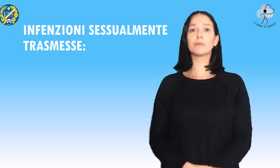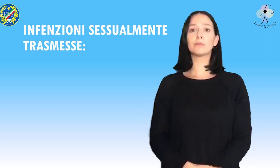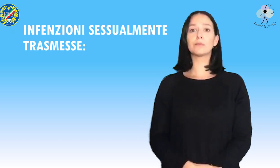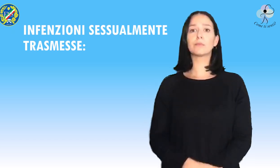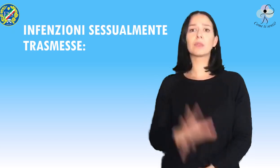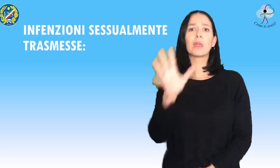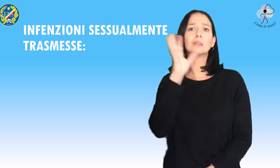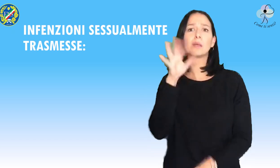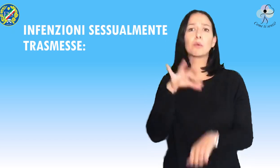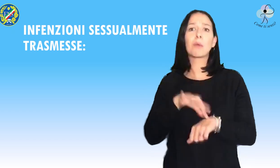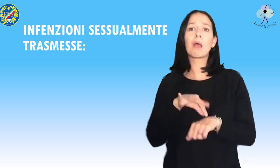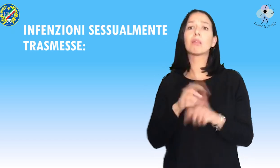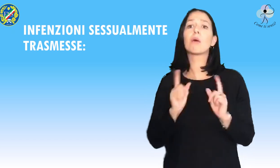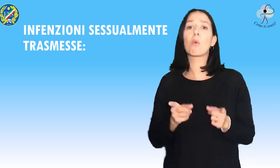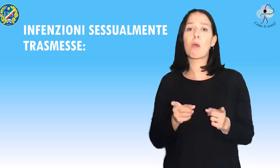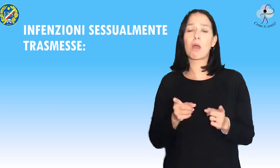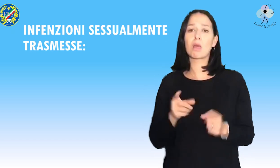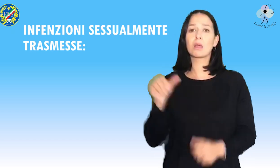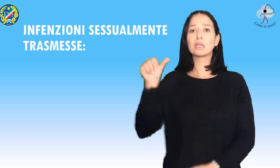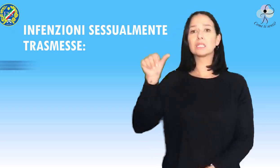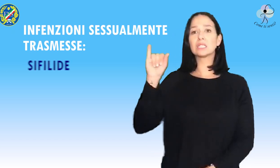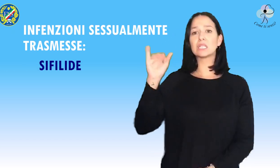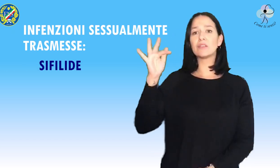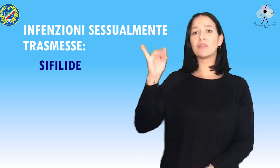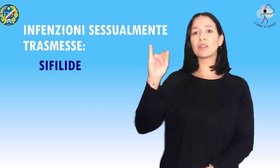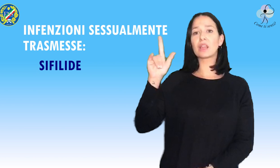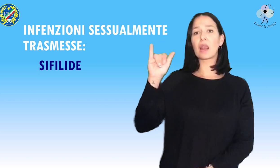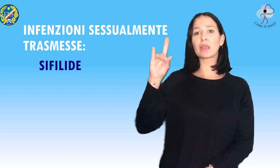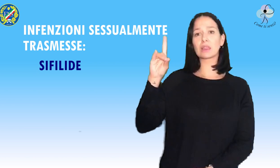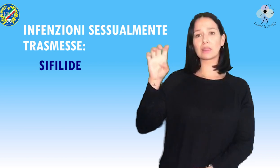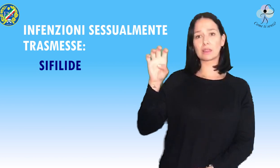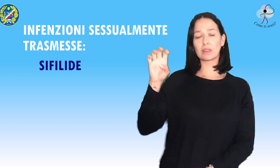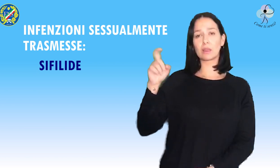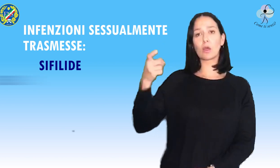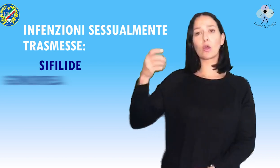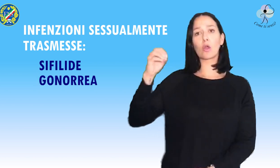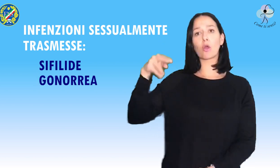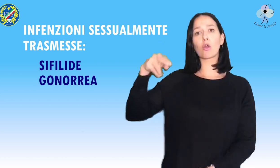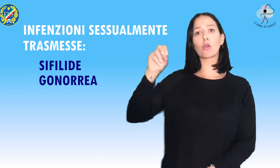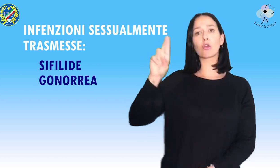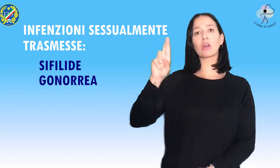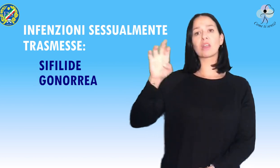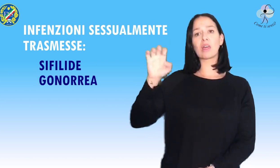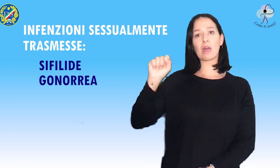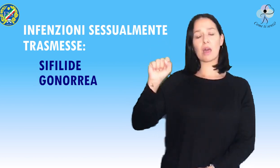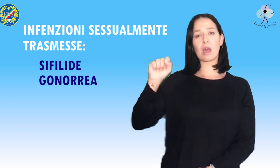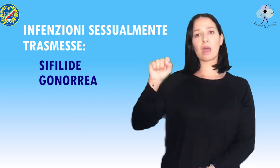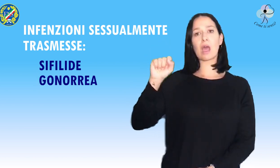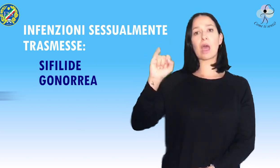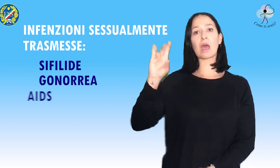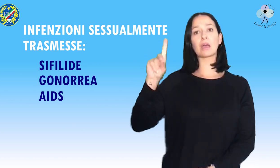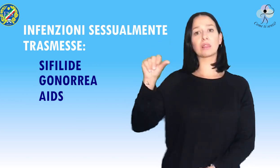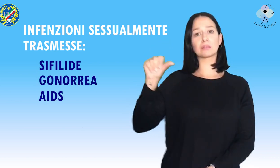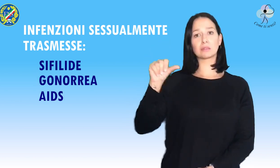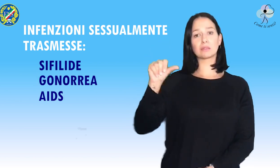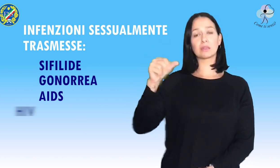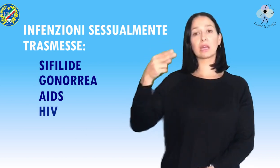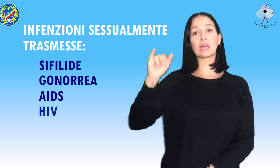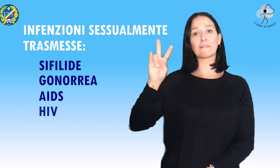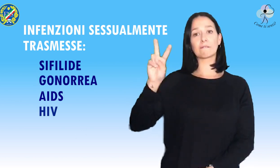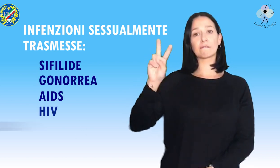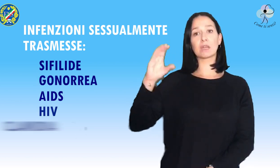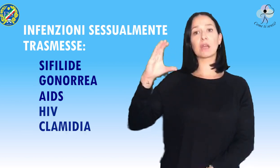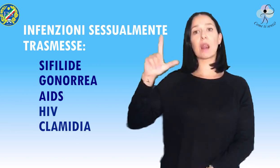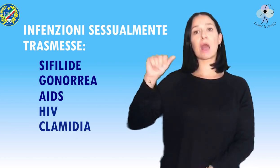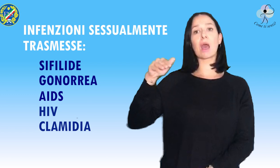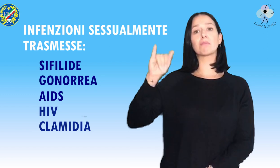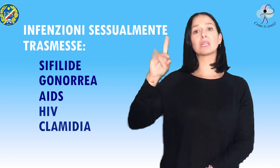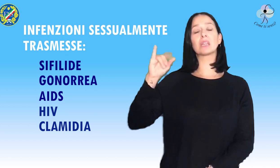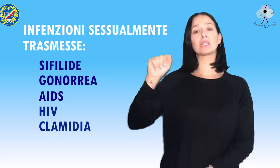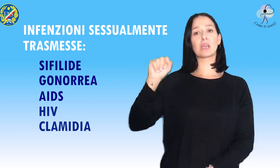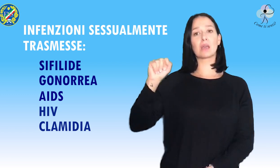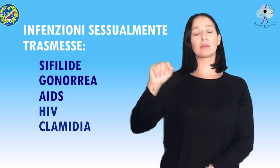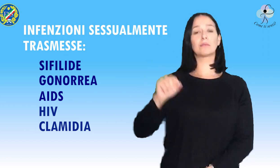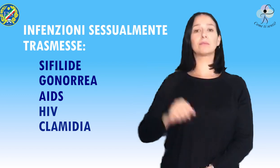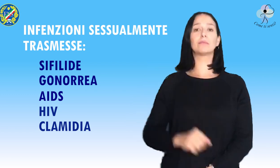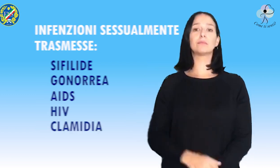come la sifilide, la gonorrea, l'AIDS, L'HIV, la clamidia ecc.